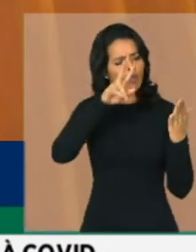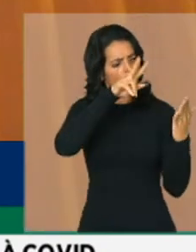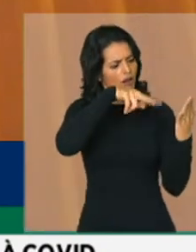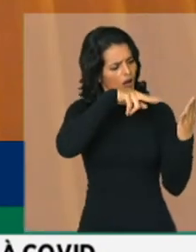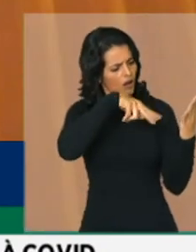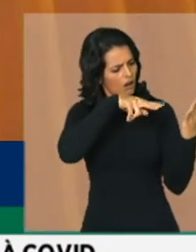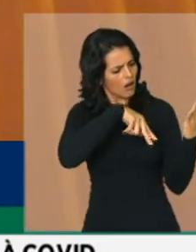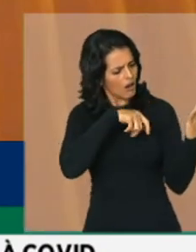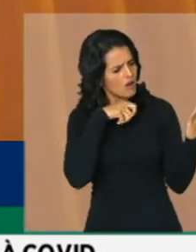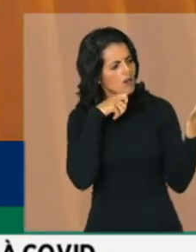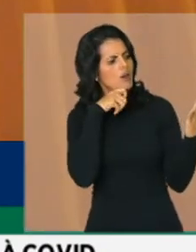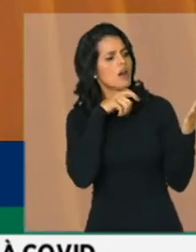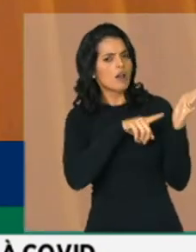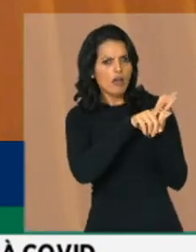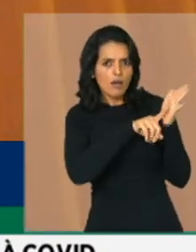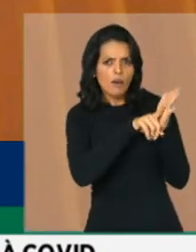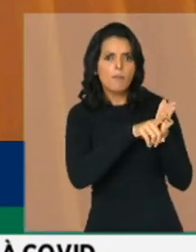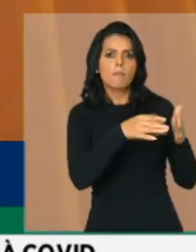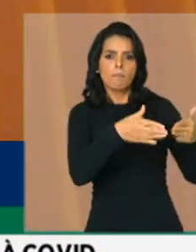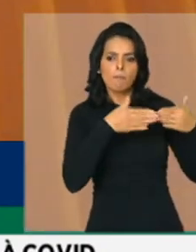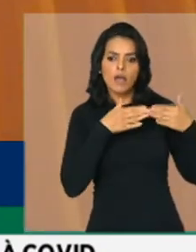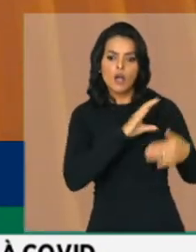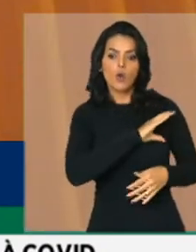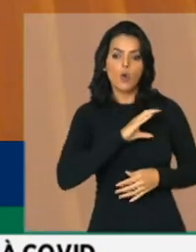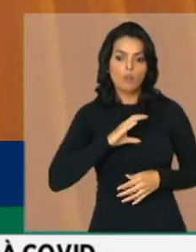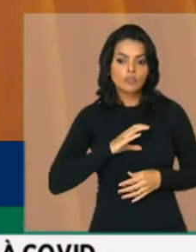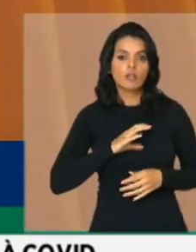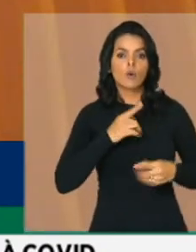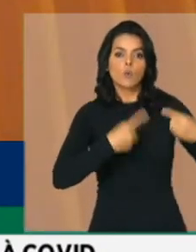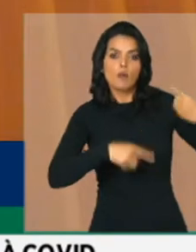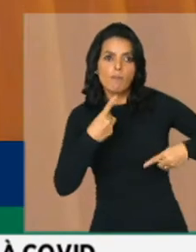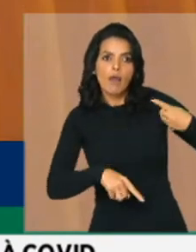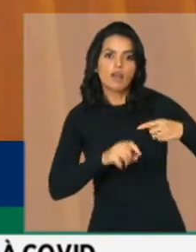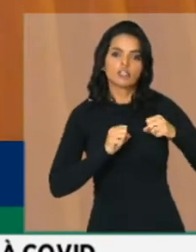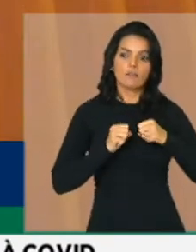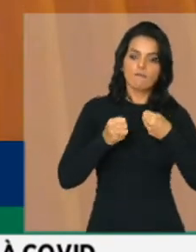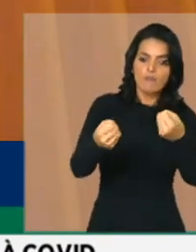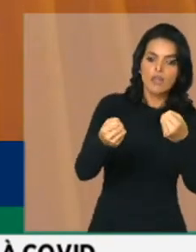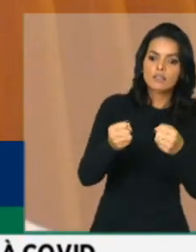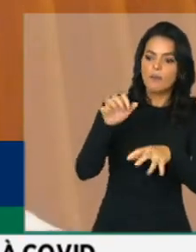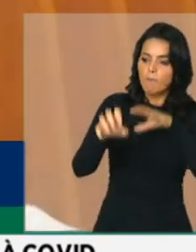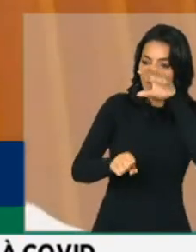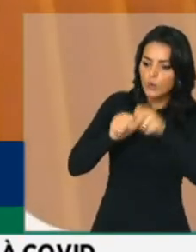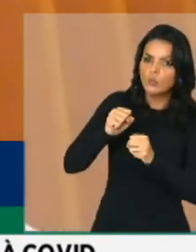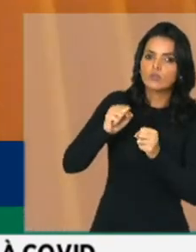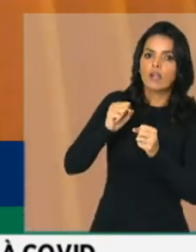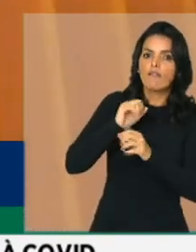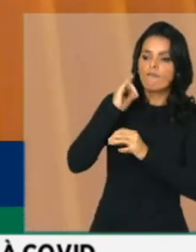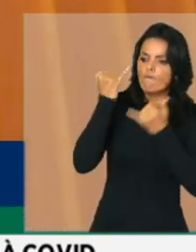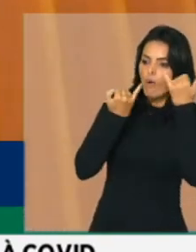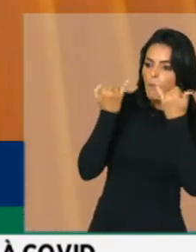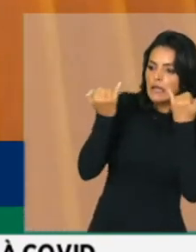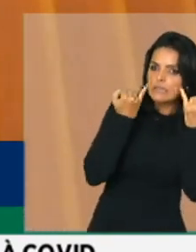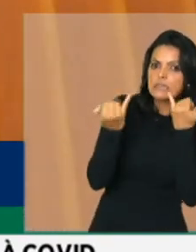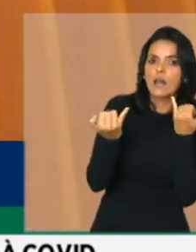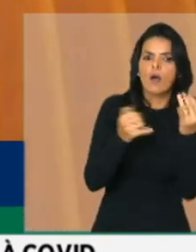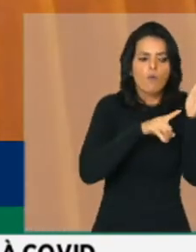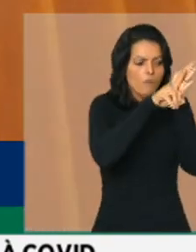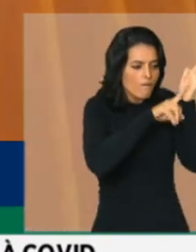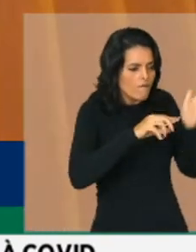ENCERRO ESTA FALA APELANDO MAIS UMA VEZ A QUE SEJA ACOLHIDO UM DOS PEDIDOS DE IMPEACHMENT CONTRA BOLSONARO. -- [PRESIDENTE]: ANTES